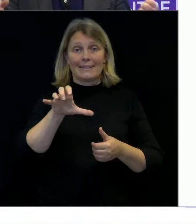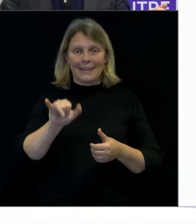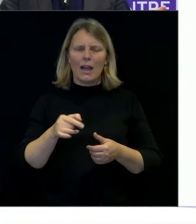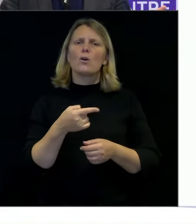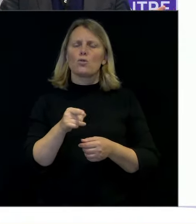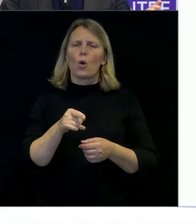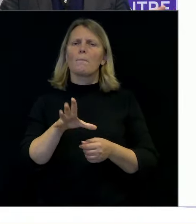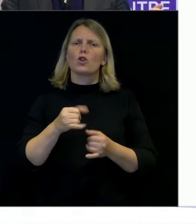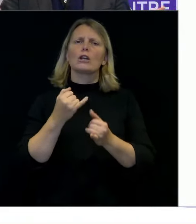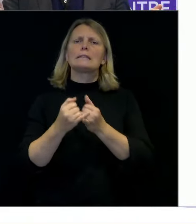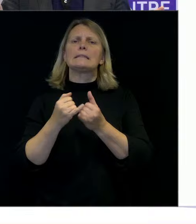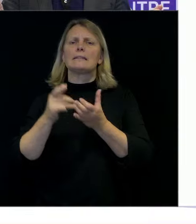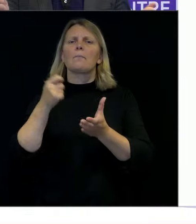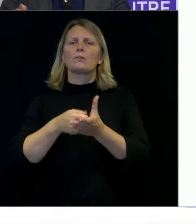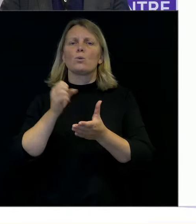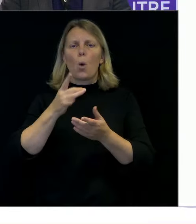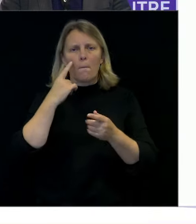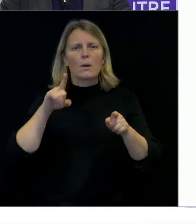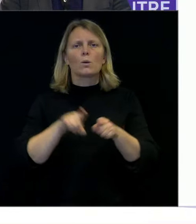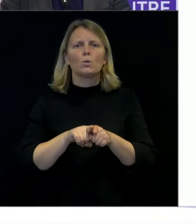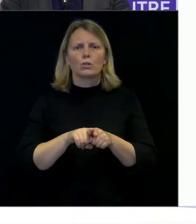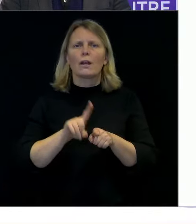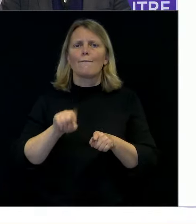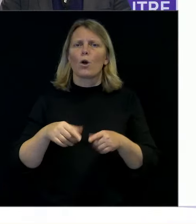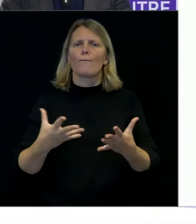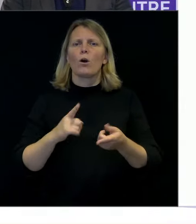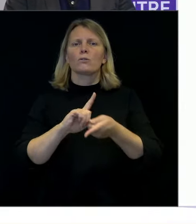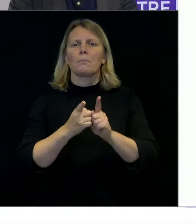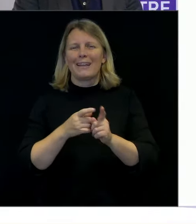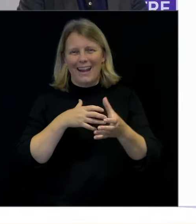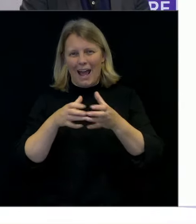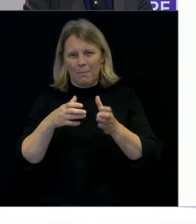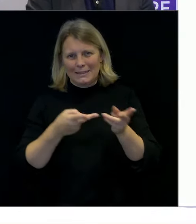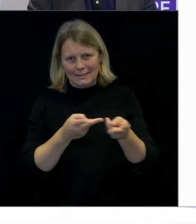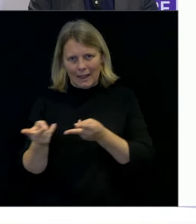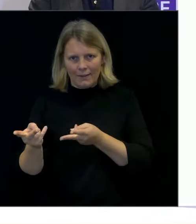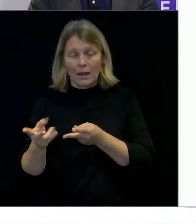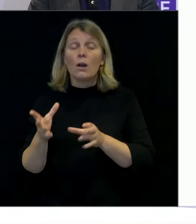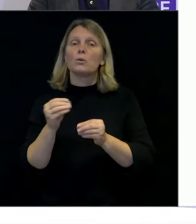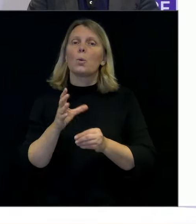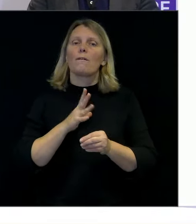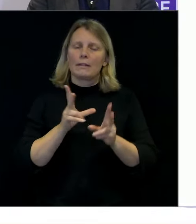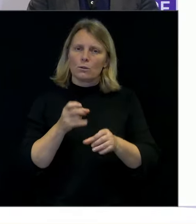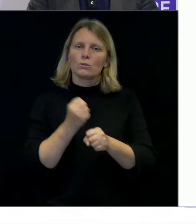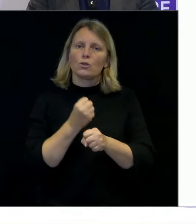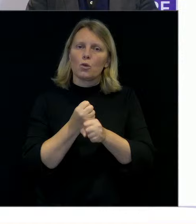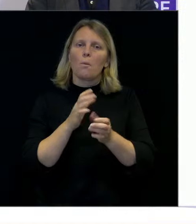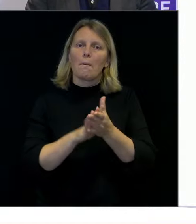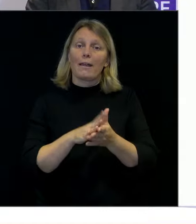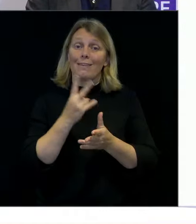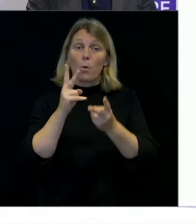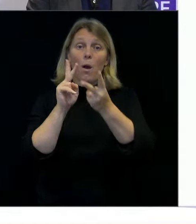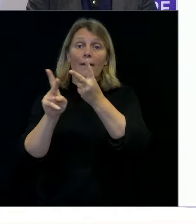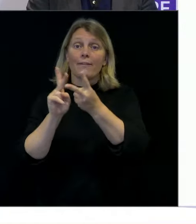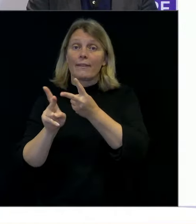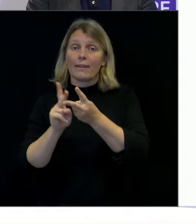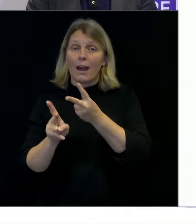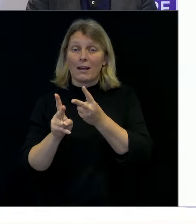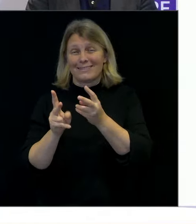CEN, ETSI, som fattar beslut om godkänannde av harmoniseranämnde standarden.